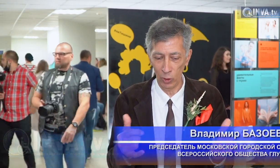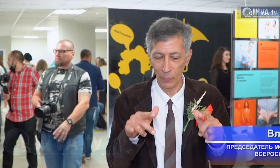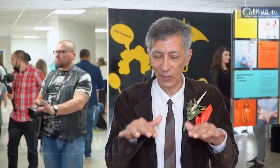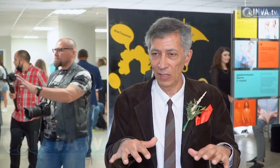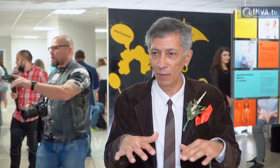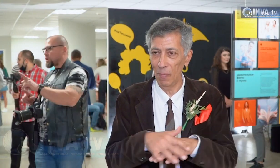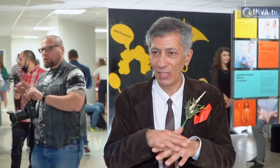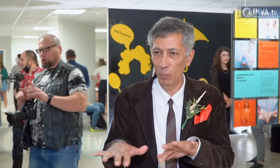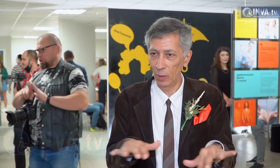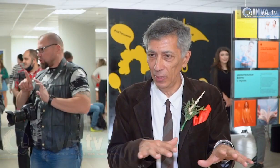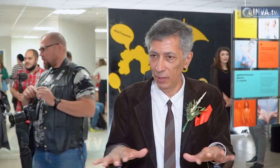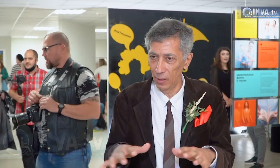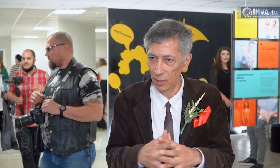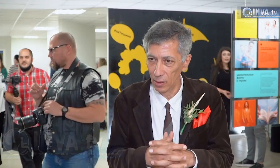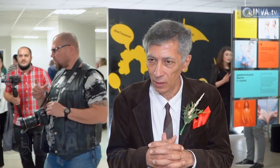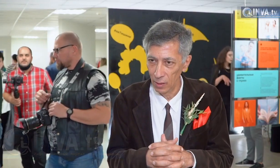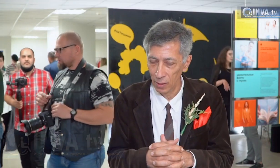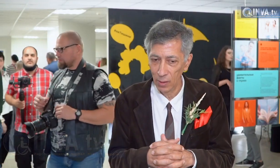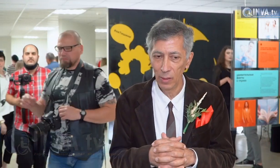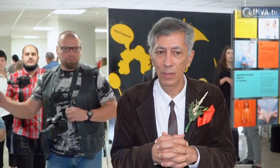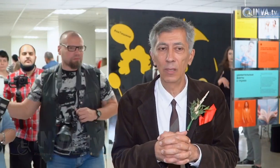проведении массовых мероприятий.